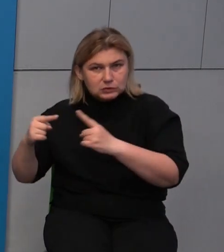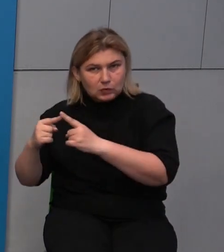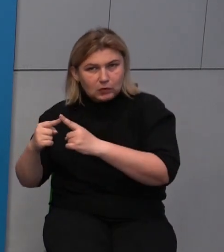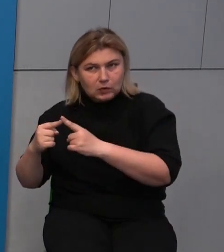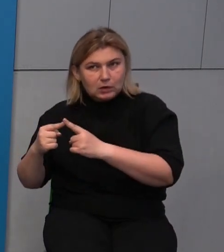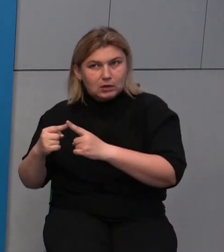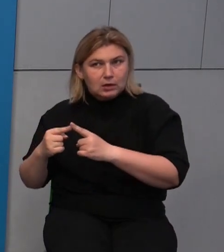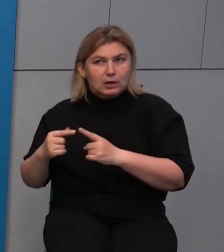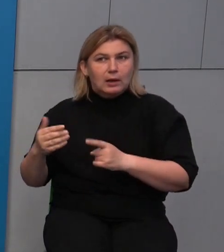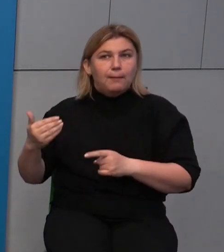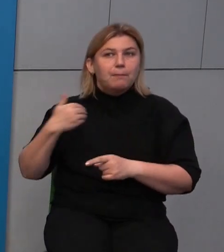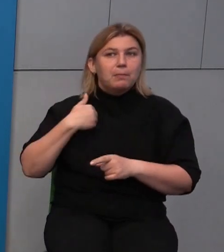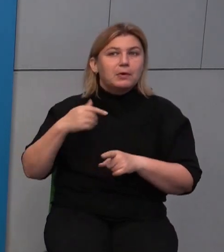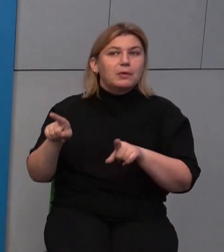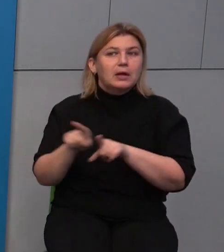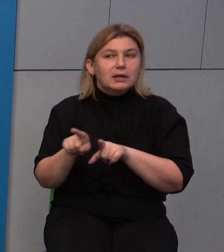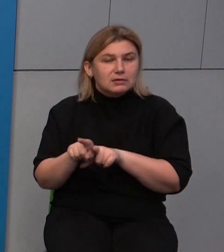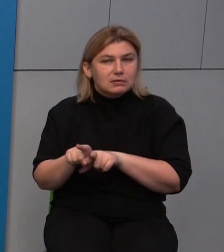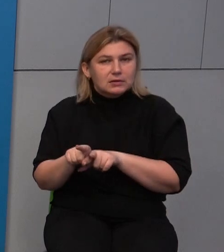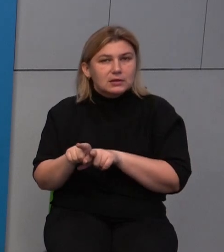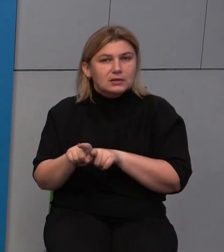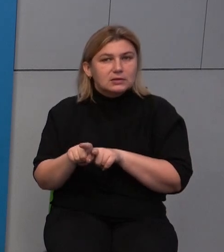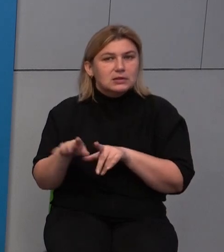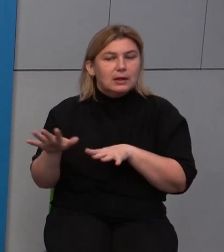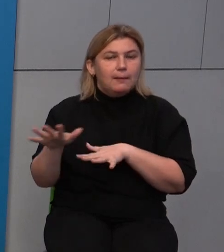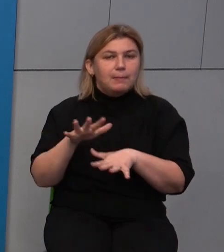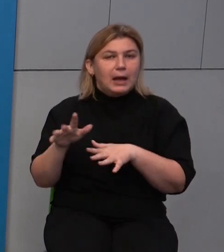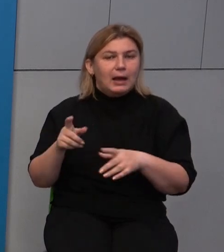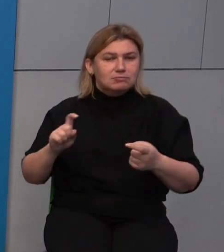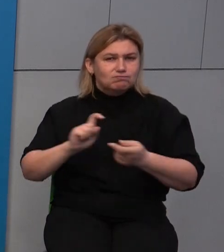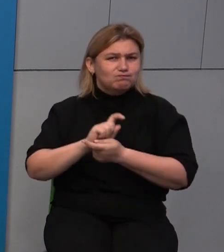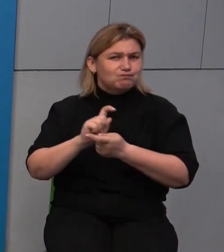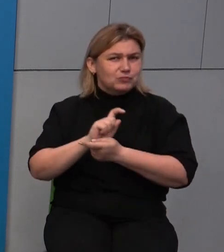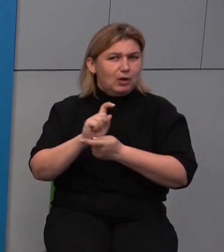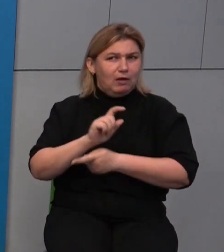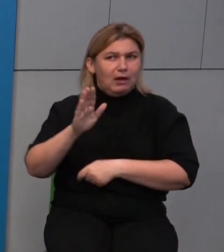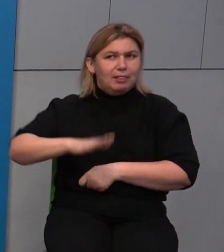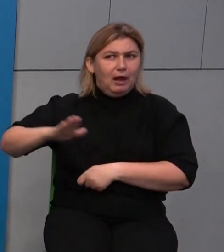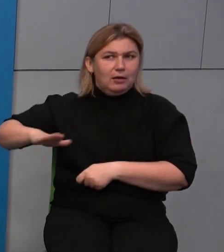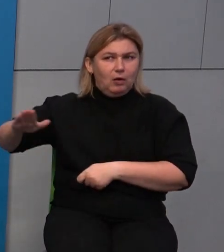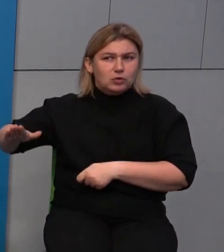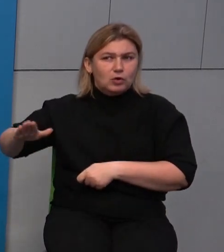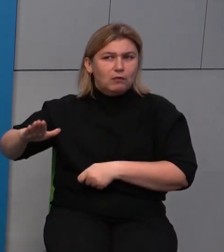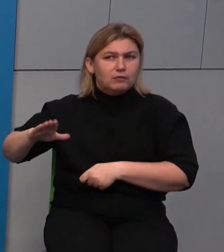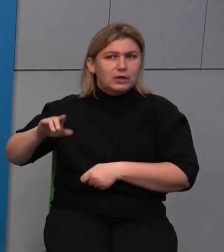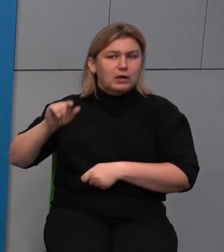była też takim miejscem konfliktów narodowych w tej wielkiej wojnie domowej,